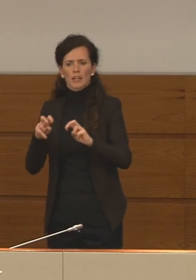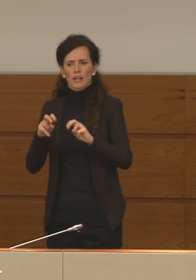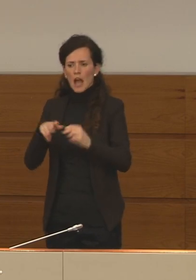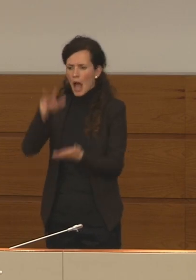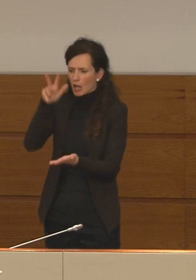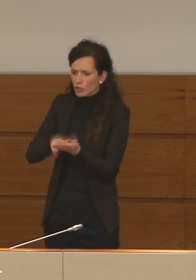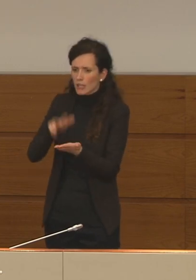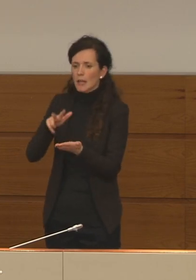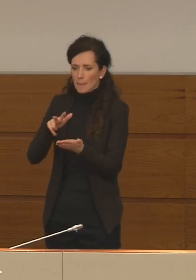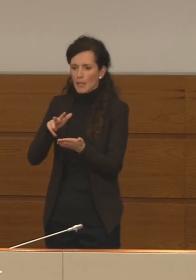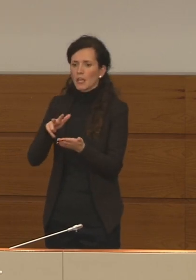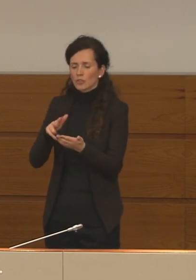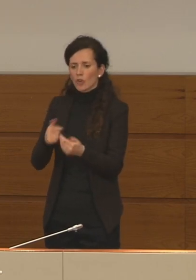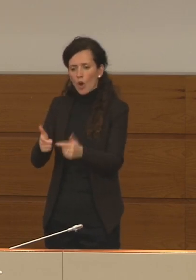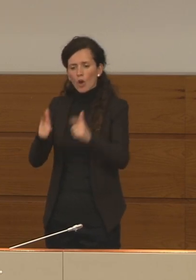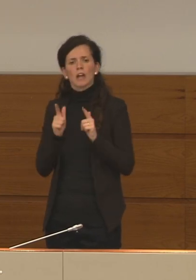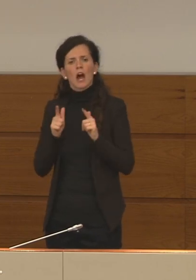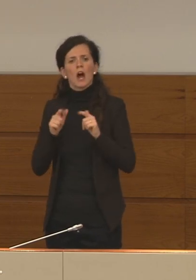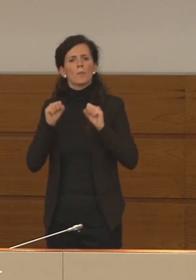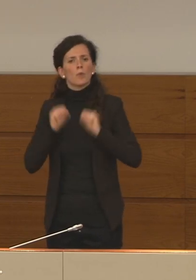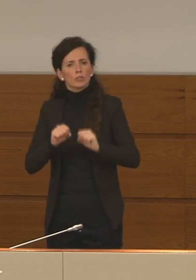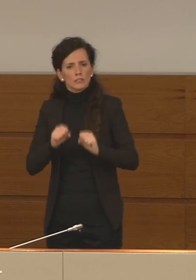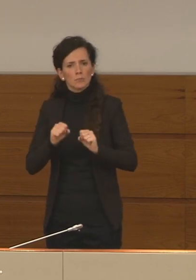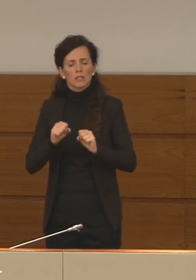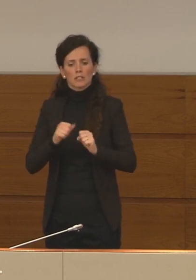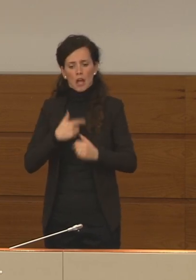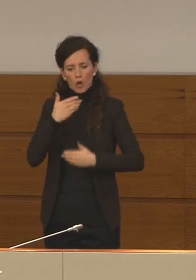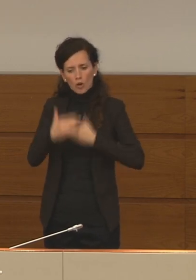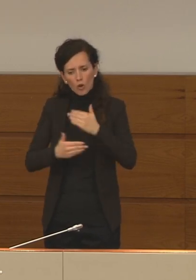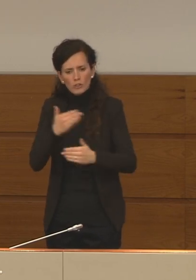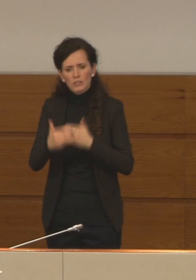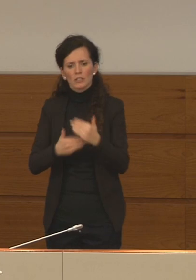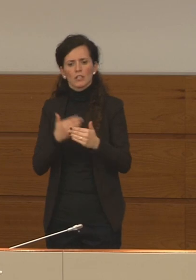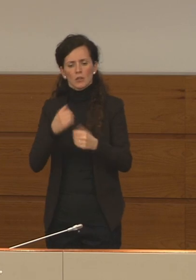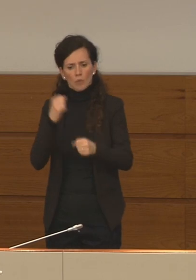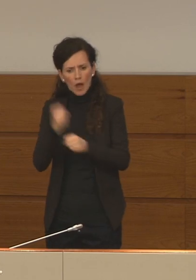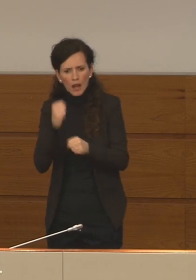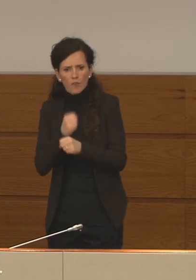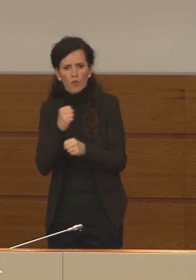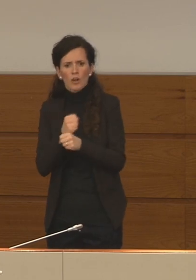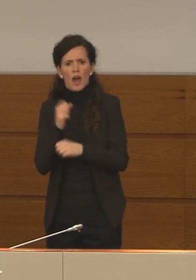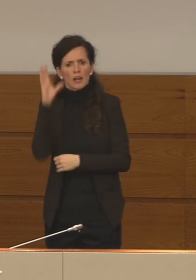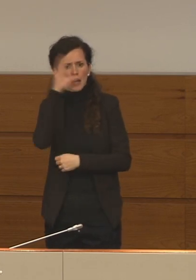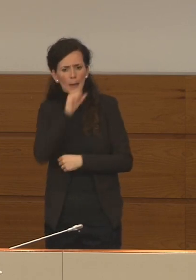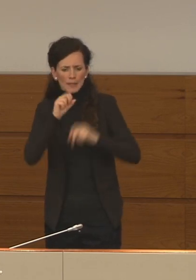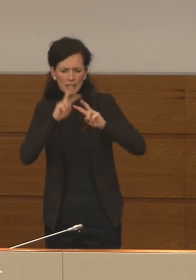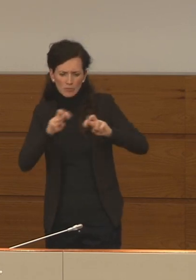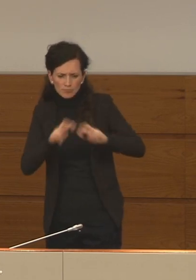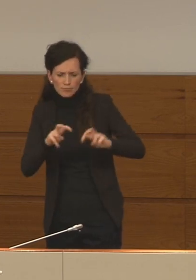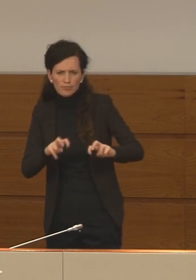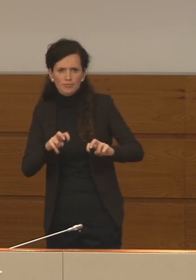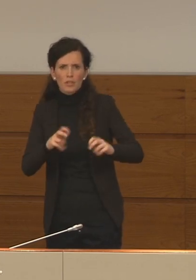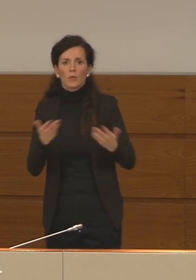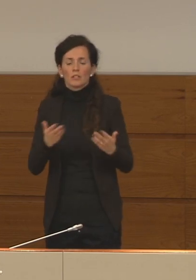poi di seguire e di adottare anche le misure che 14 giorni fa abbiamo